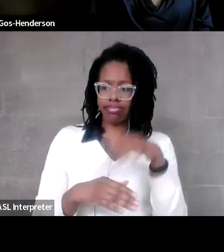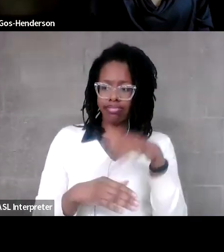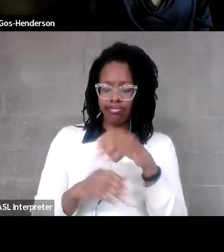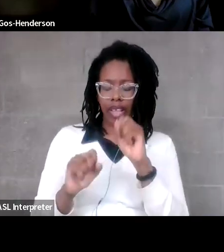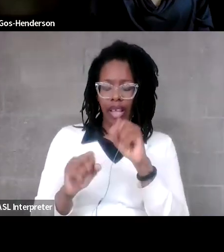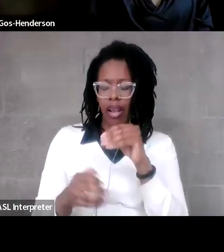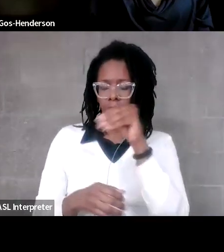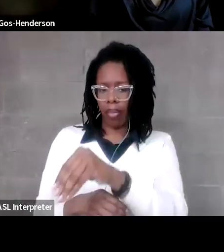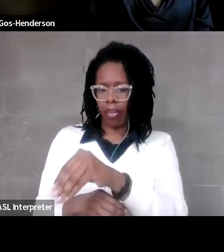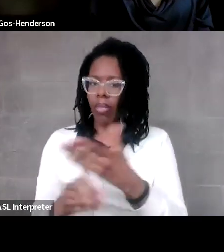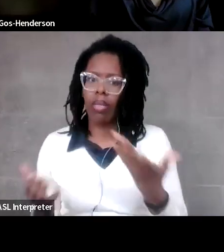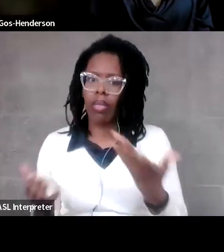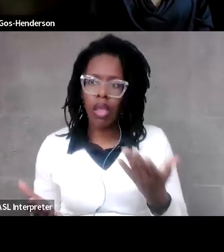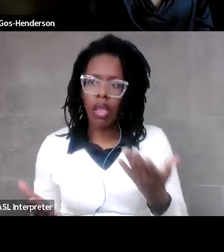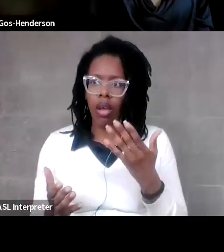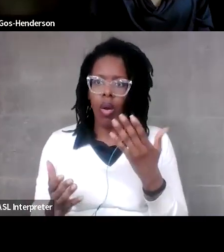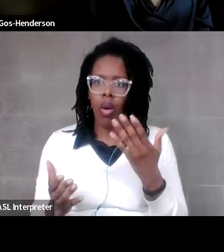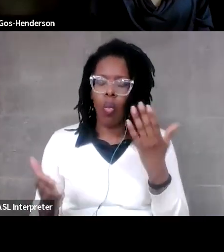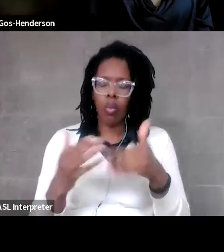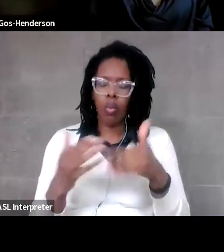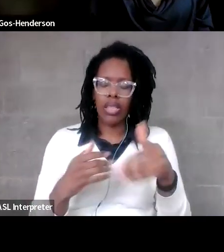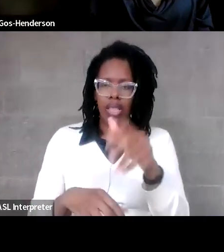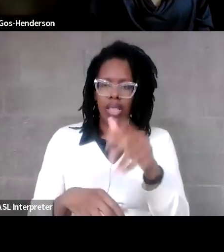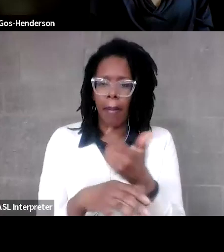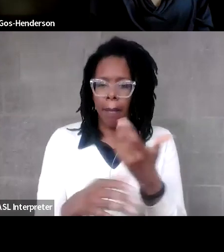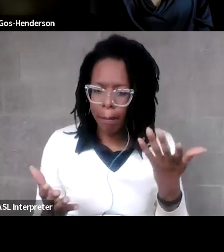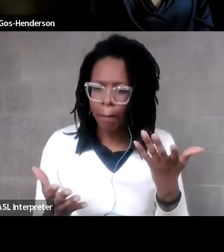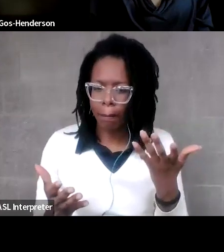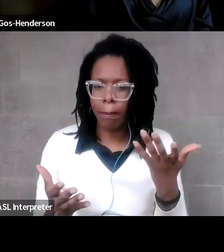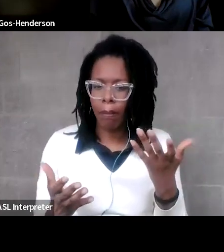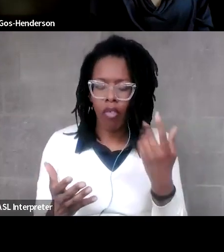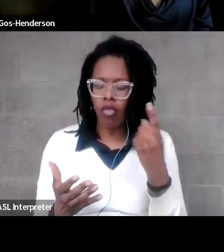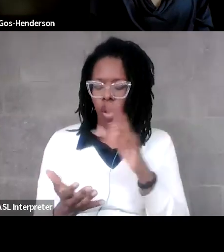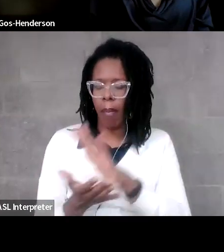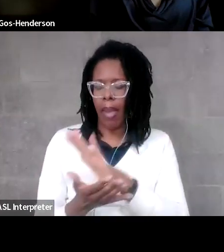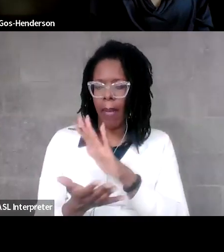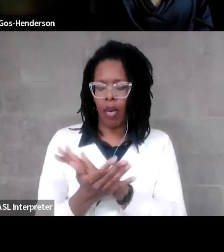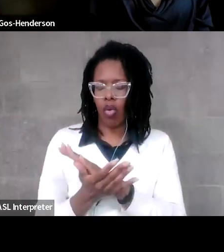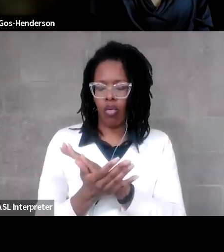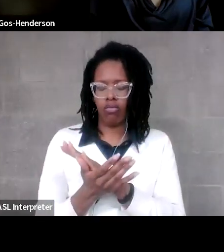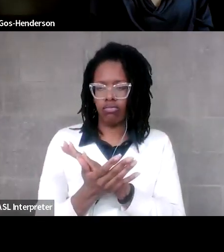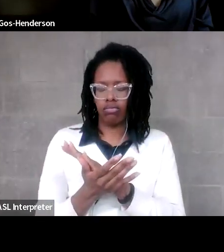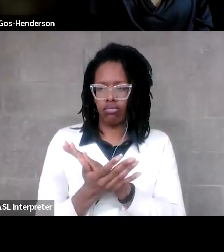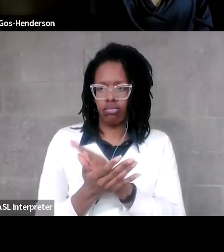para enviar realmente esos documentos en papel, como Zuzanna habló, ella hace una porción en línea,